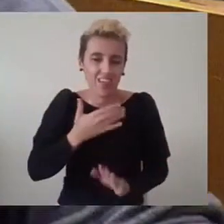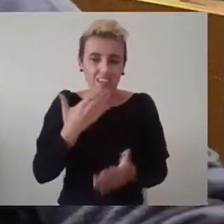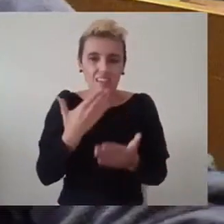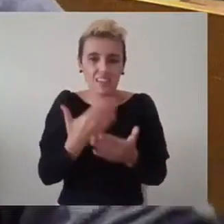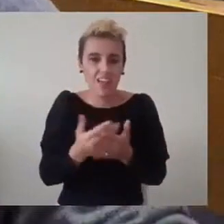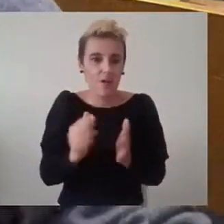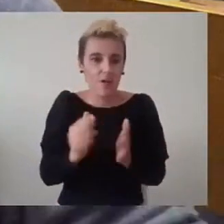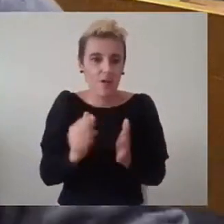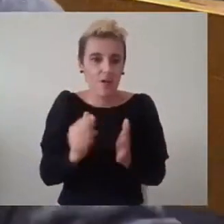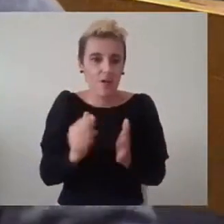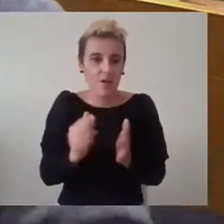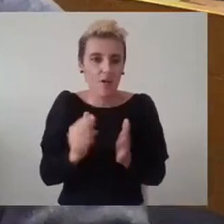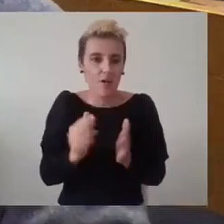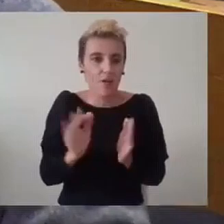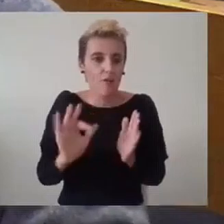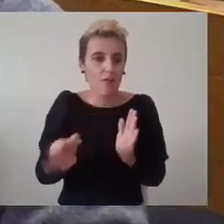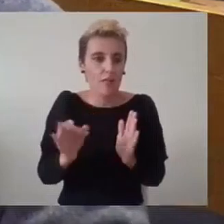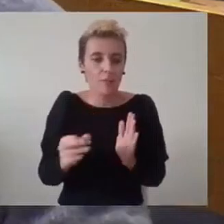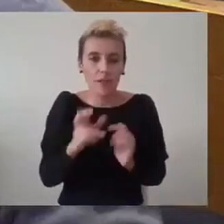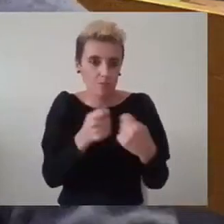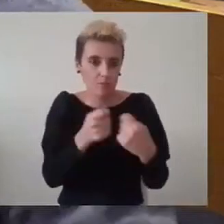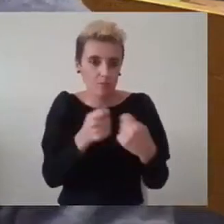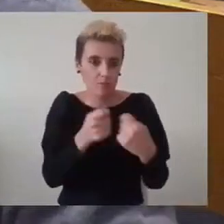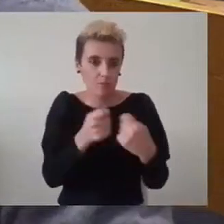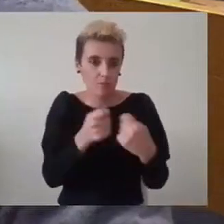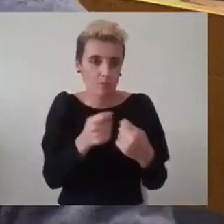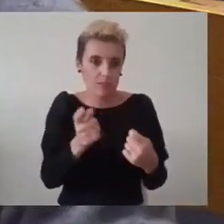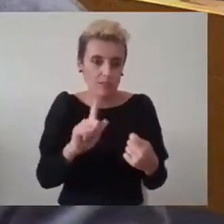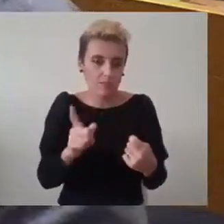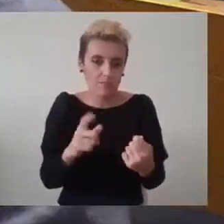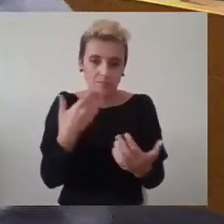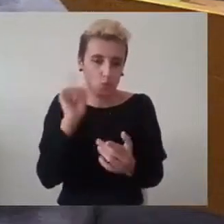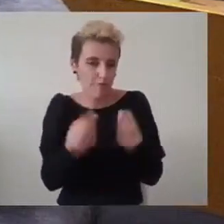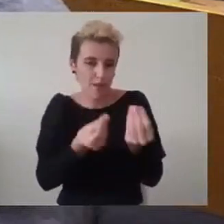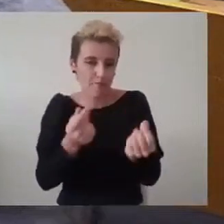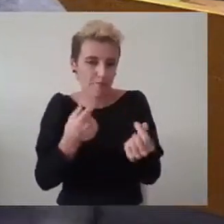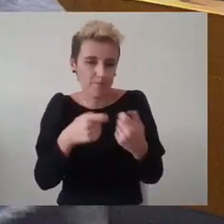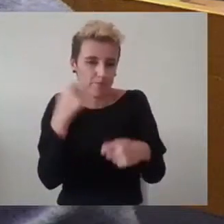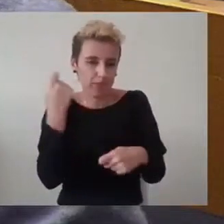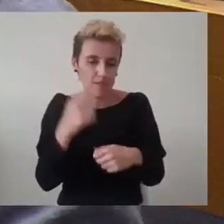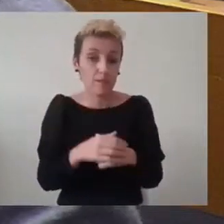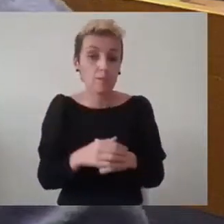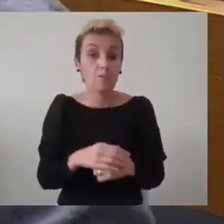a isso, nem devolver a bola nesse tipo de campo. Depois, o senhor Deputado João